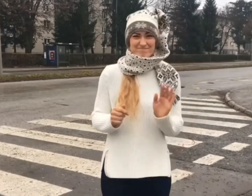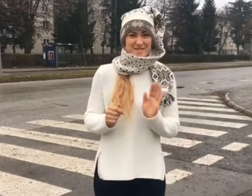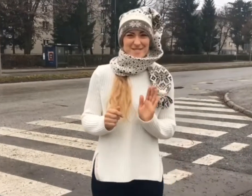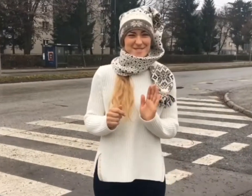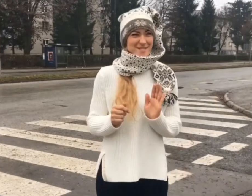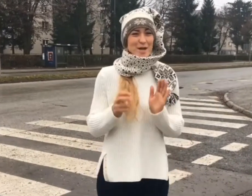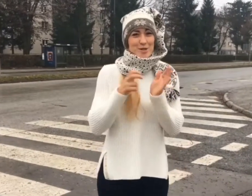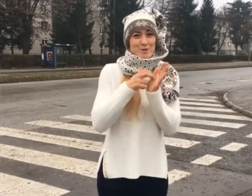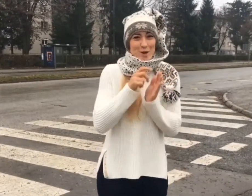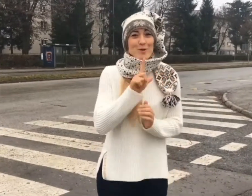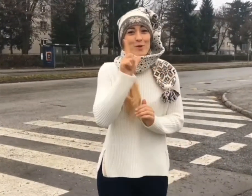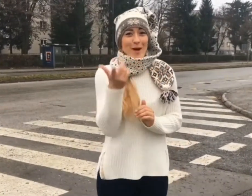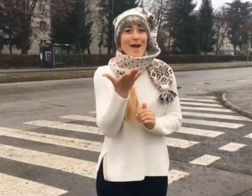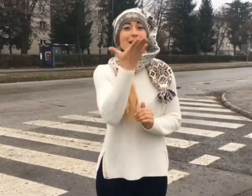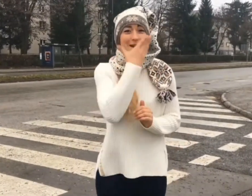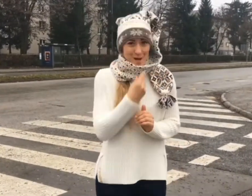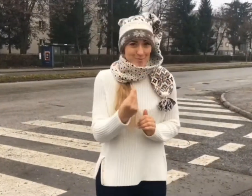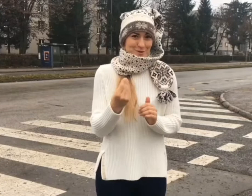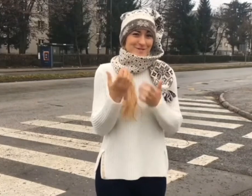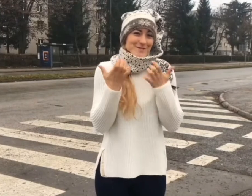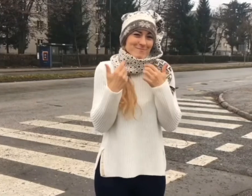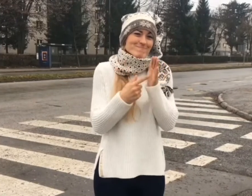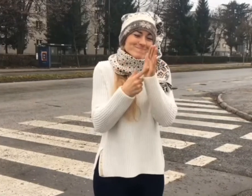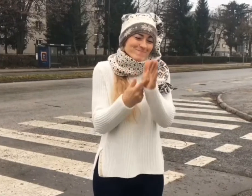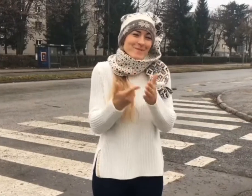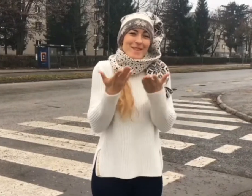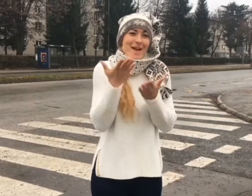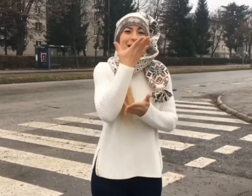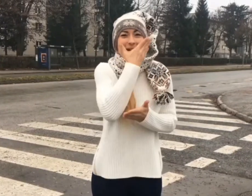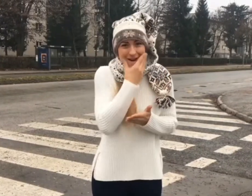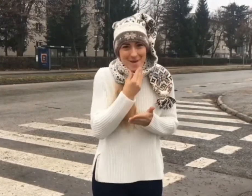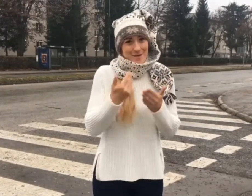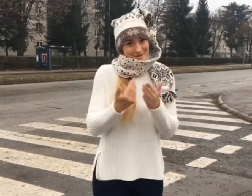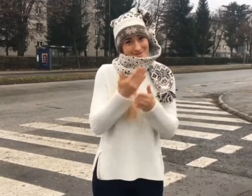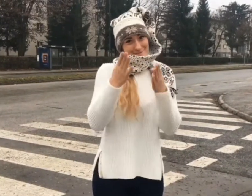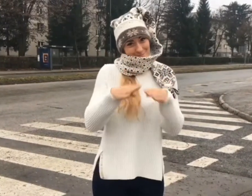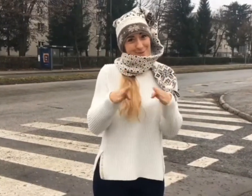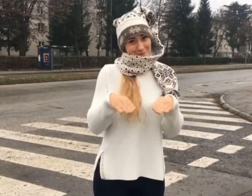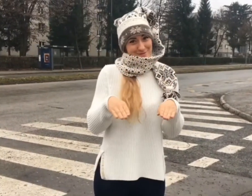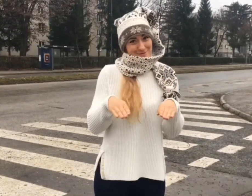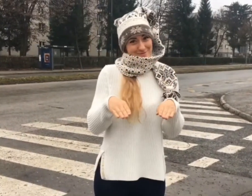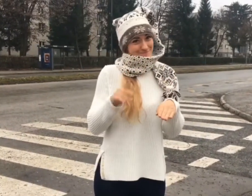Ne, gremo še drugam na lepše. Želim pokazati nekaj lepega za božič.